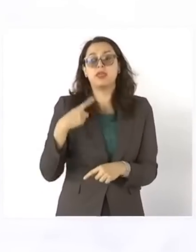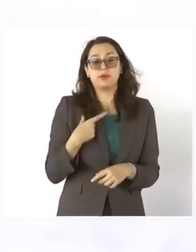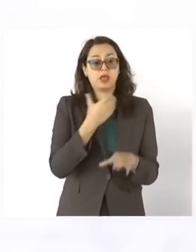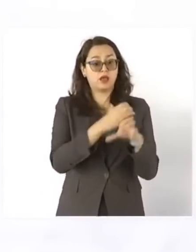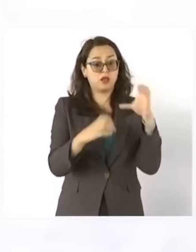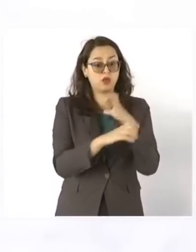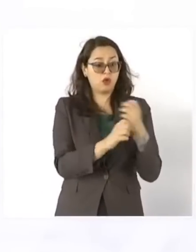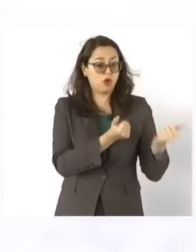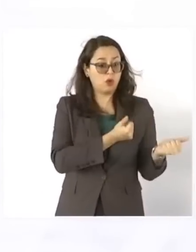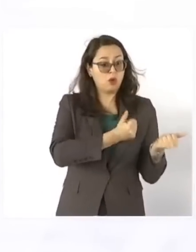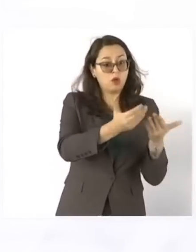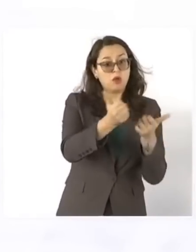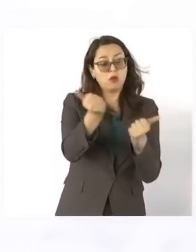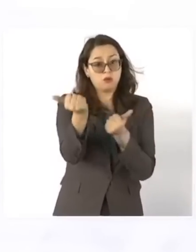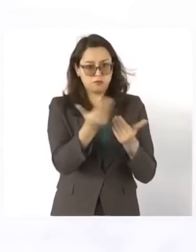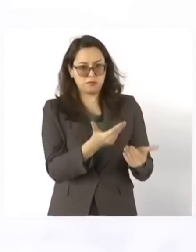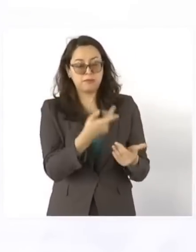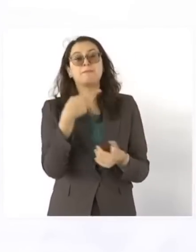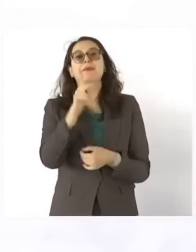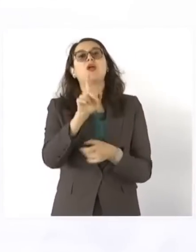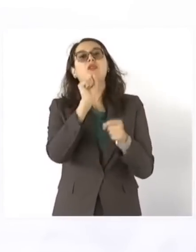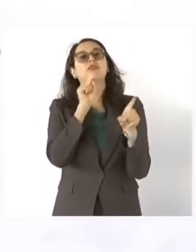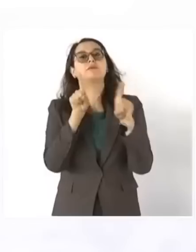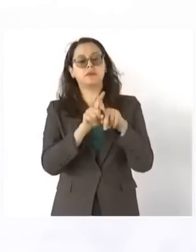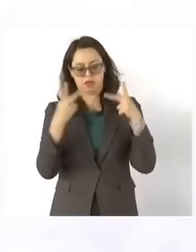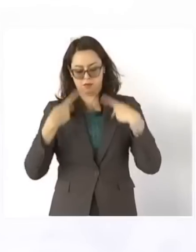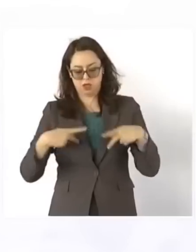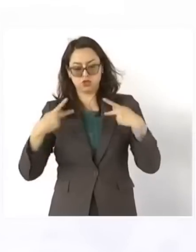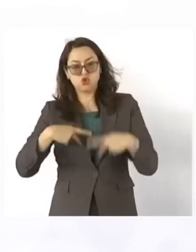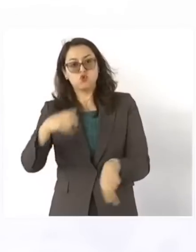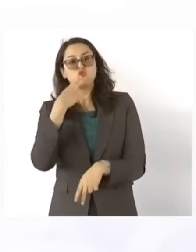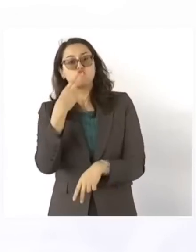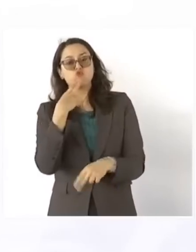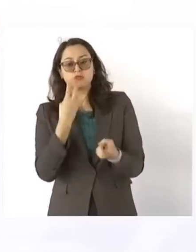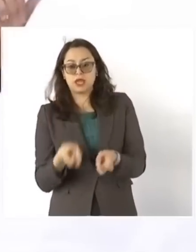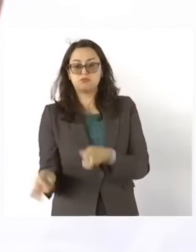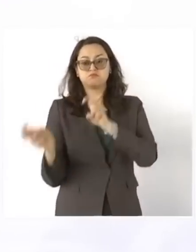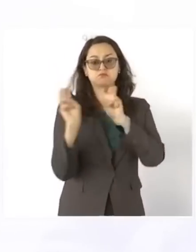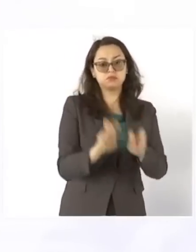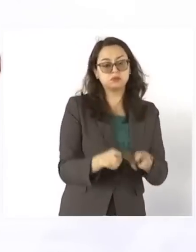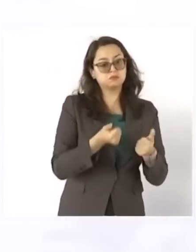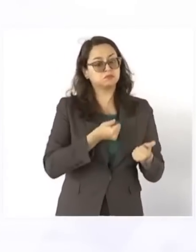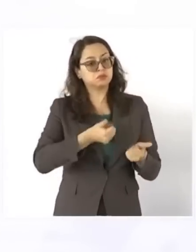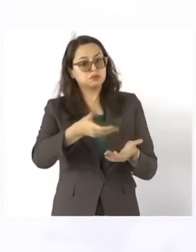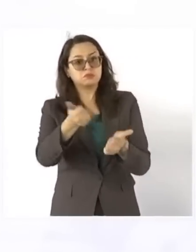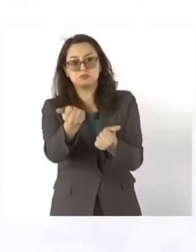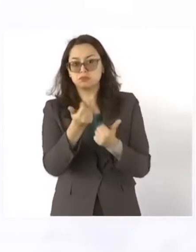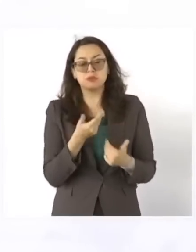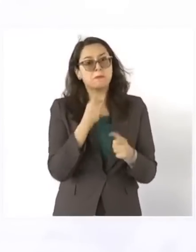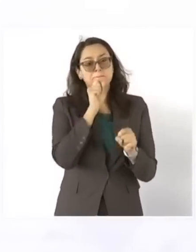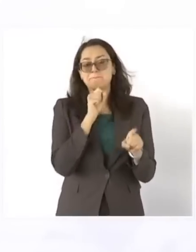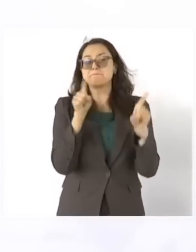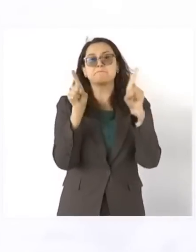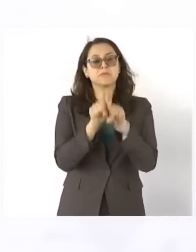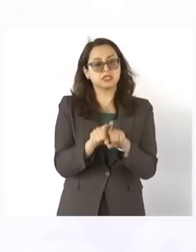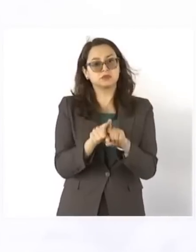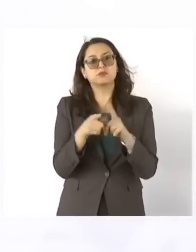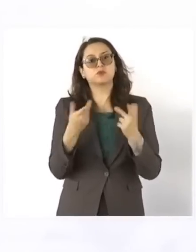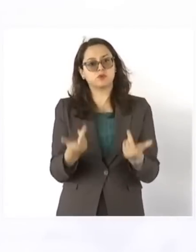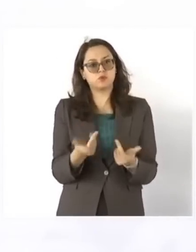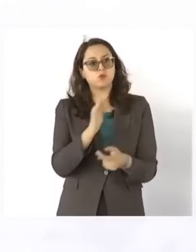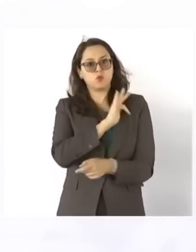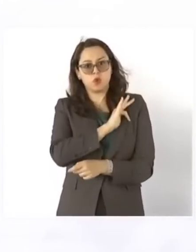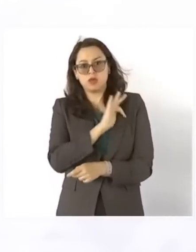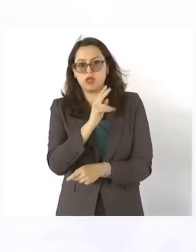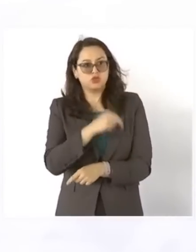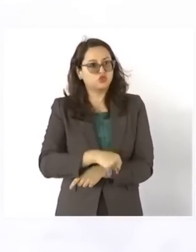tener mucho mayor conectividad y poder transportar la mercancía de norte a sur de una manera ágil eh